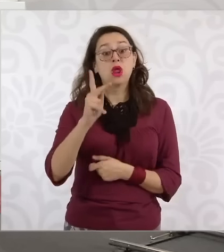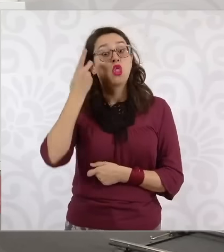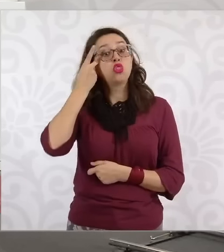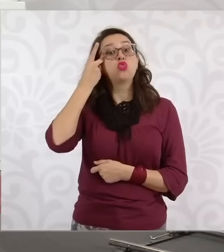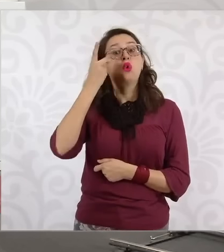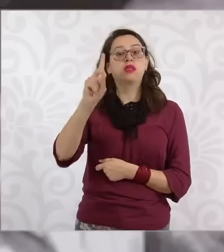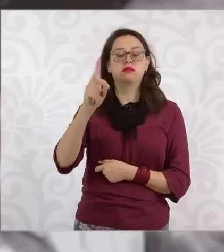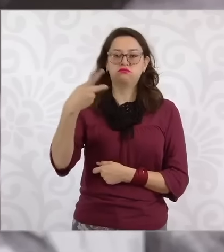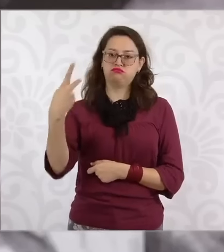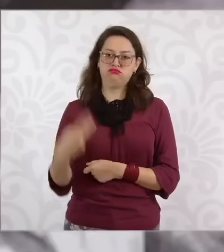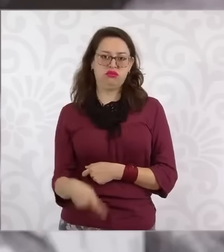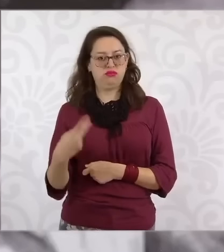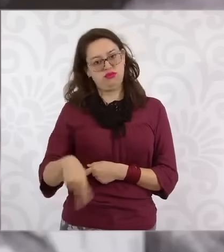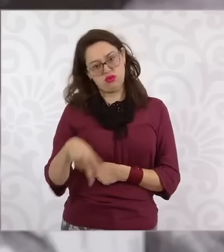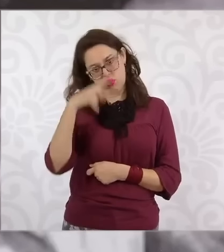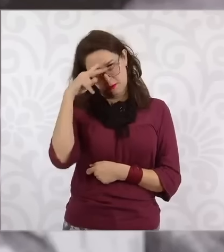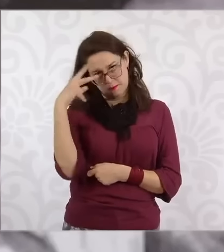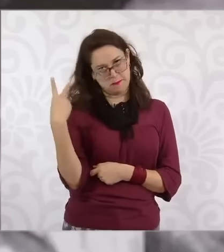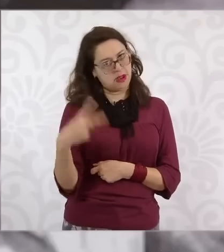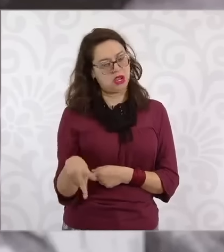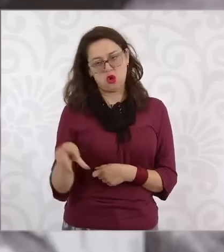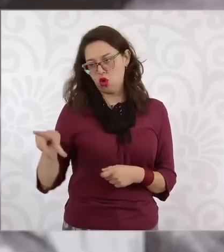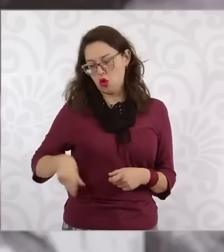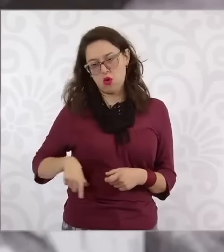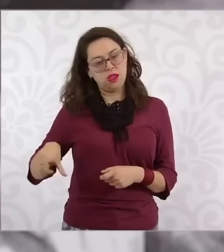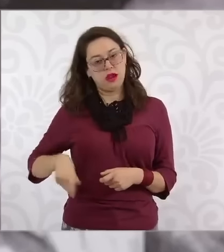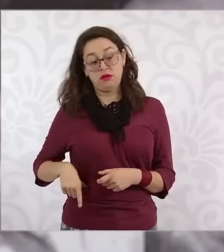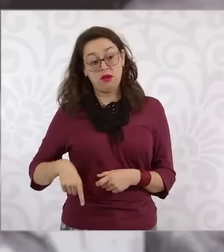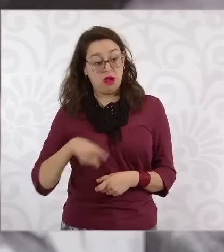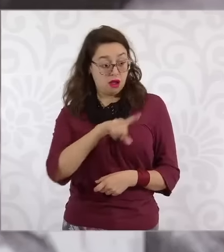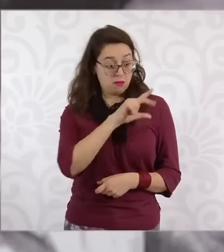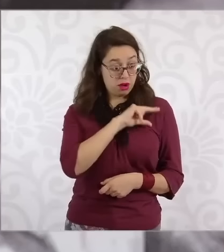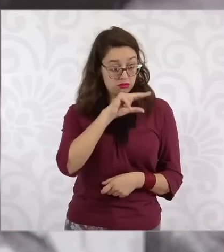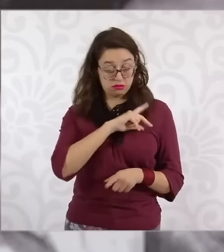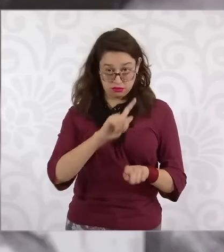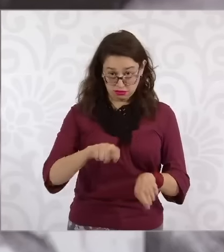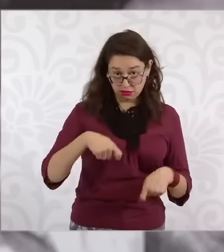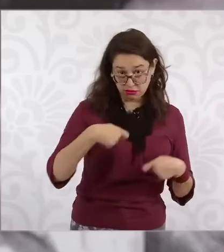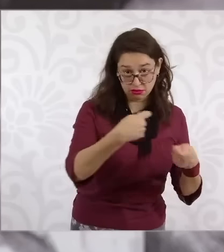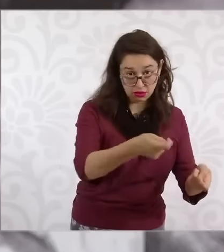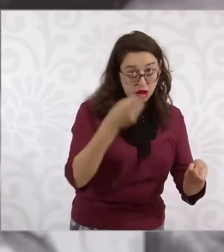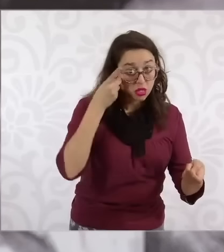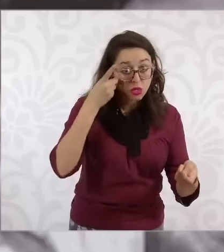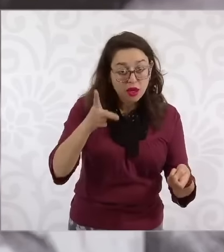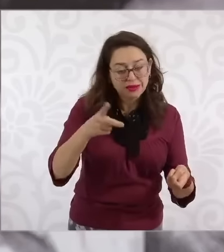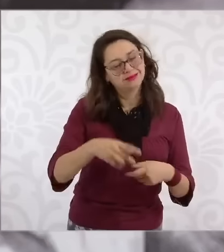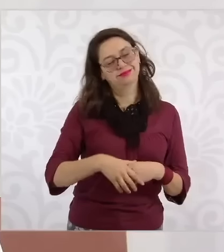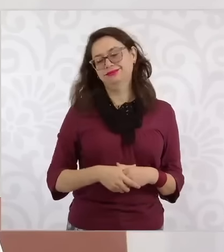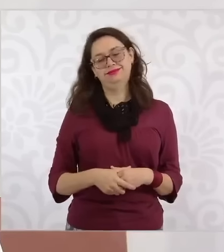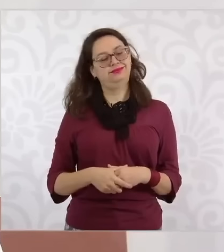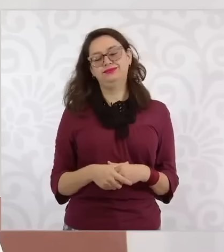la concesión se queda dentro del gobierno, no hay una sesión de derechos. A partir de ahí, el Fondo